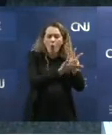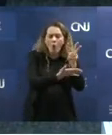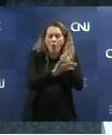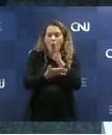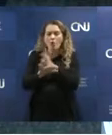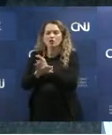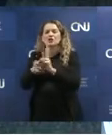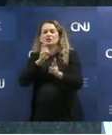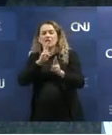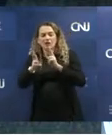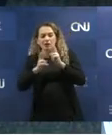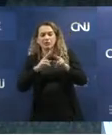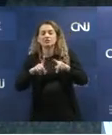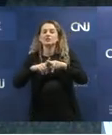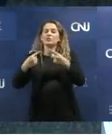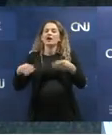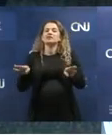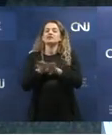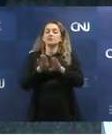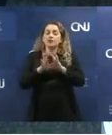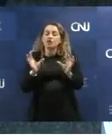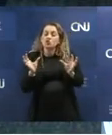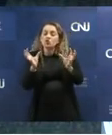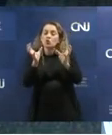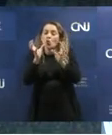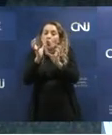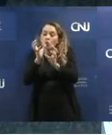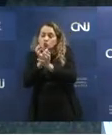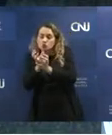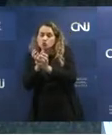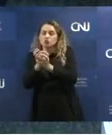mas também de um conjunto de fatores externos alheios à sua vontade.